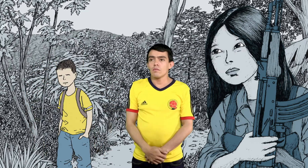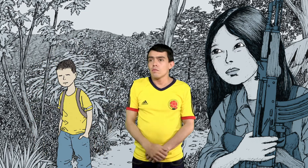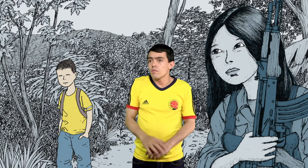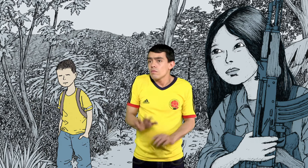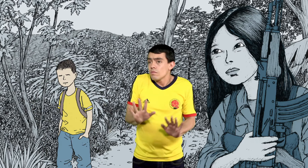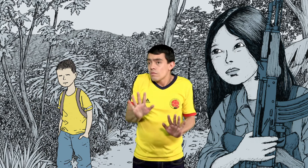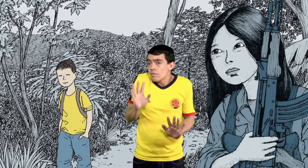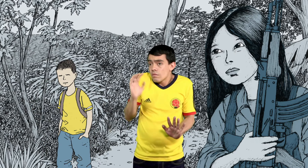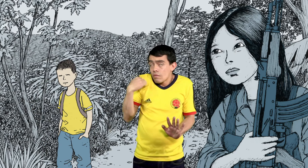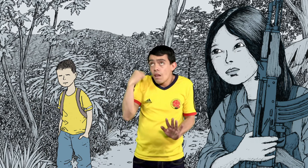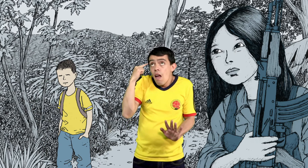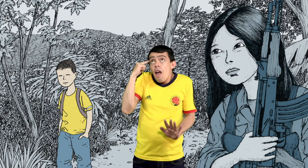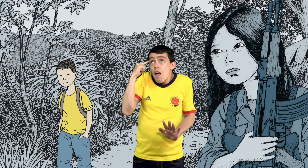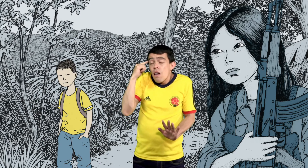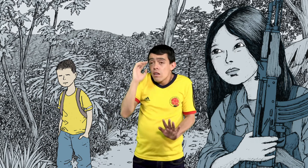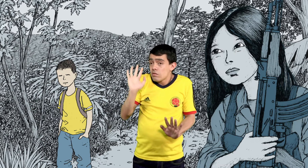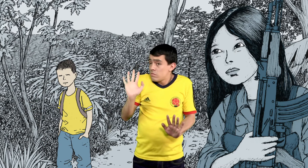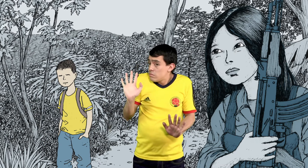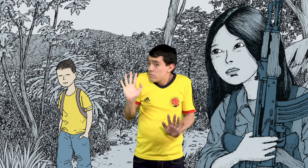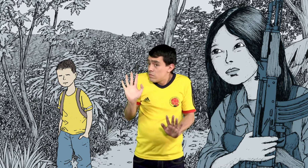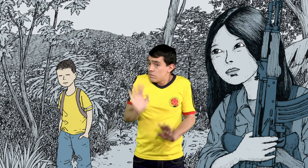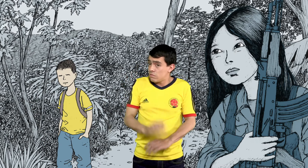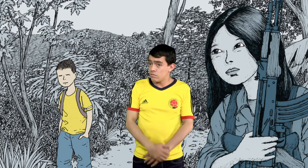No, simplemente pensé en eso, no es más.